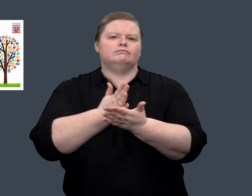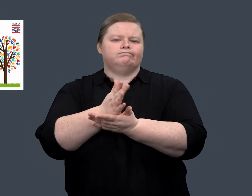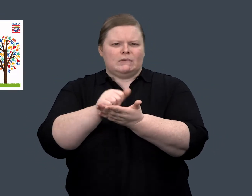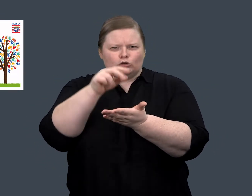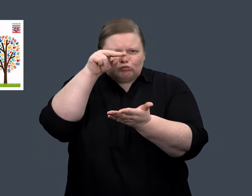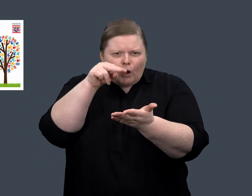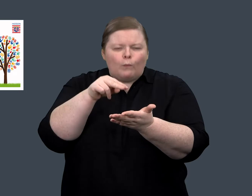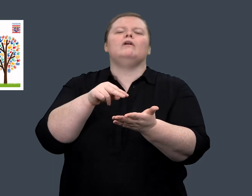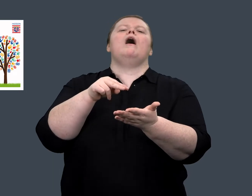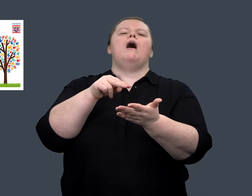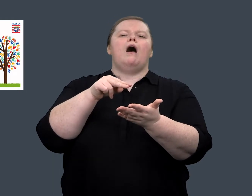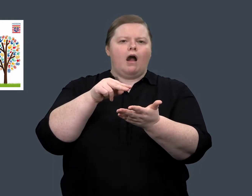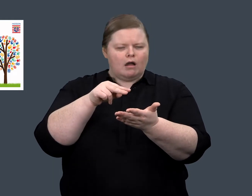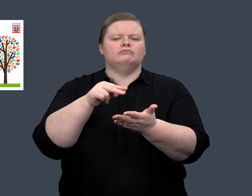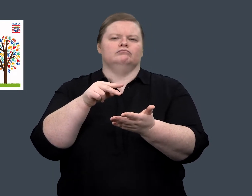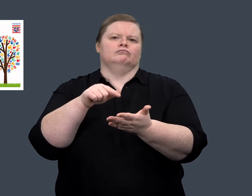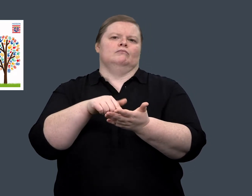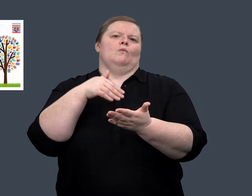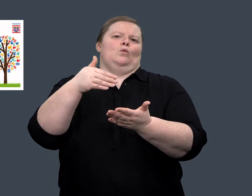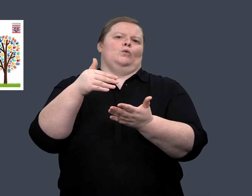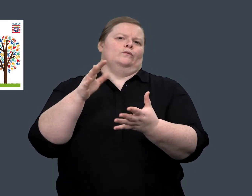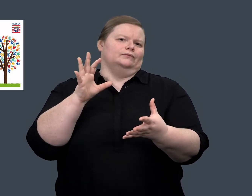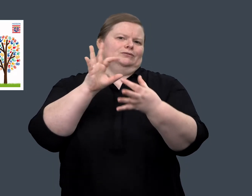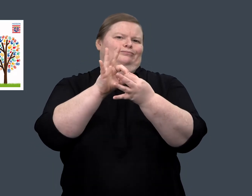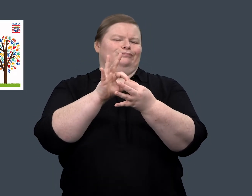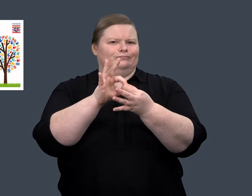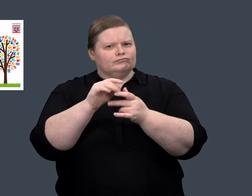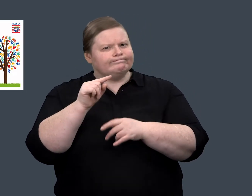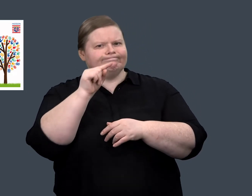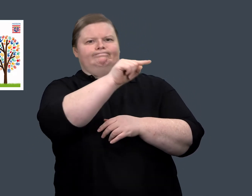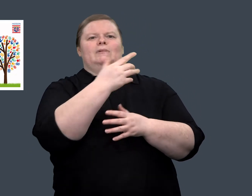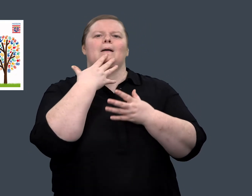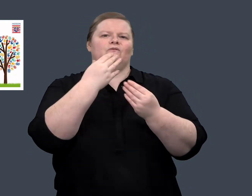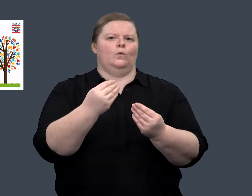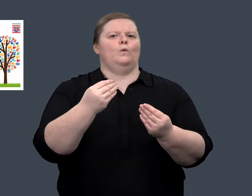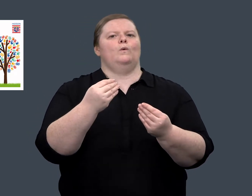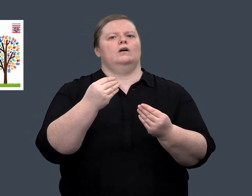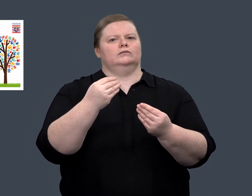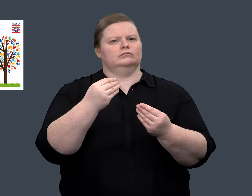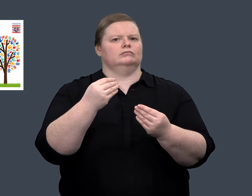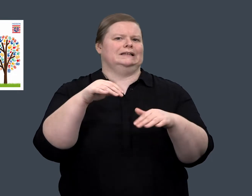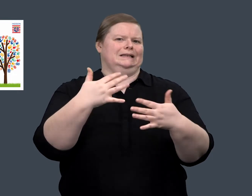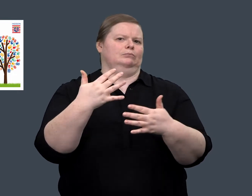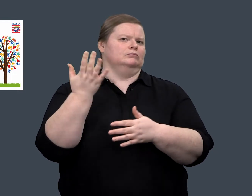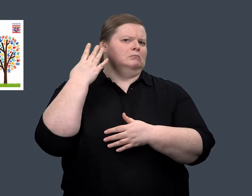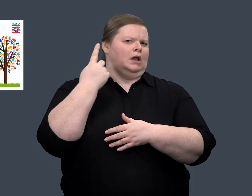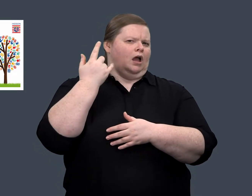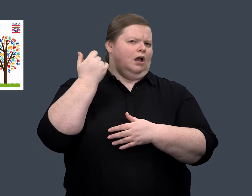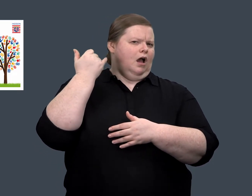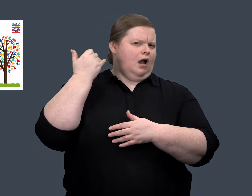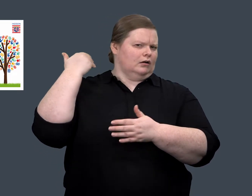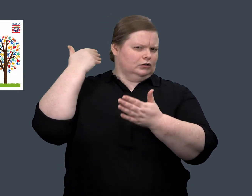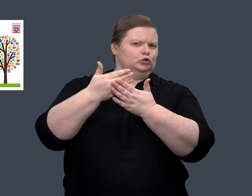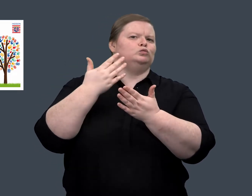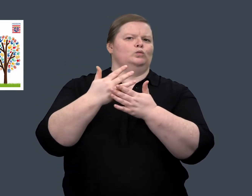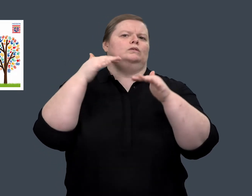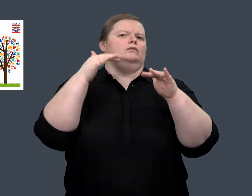auf das Beratungsangebot der seit einigen Jahren etablierten